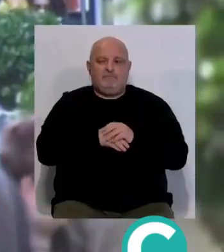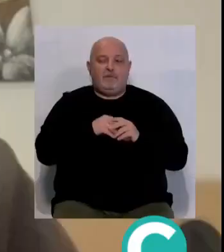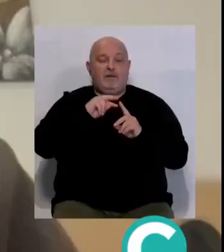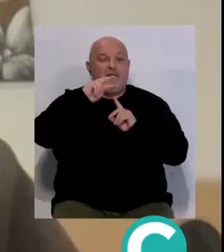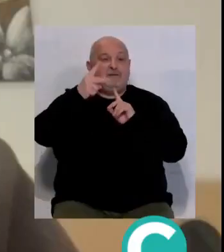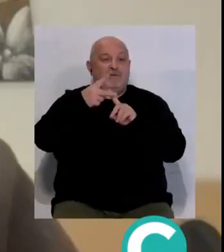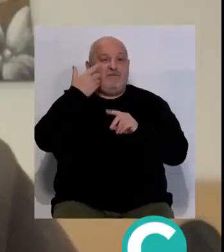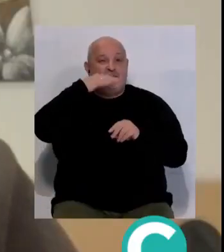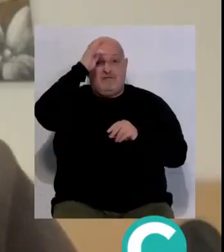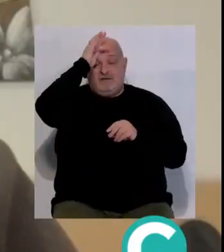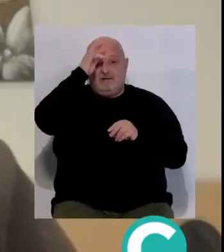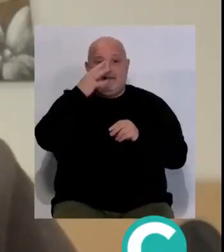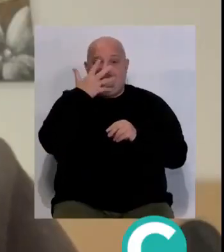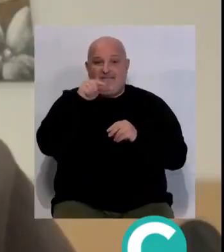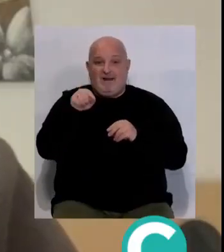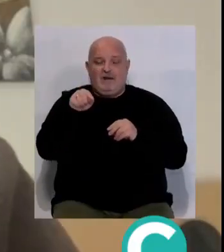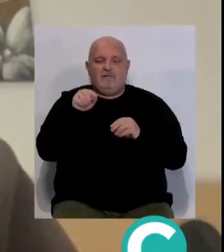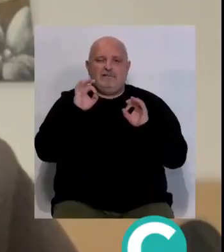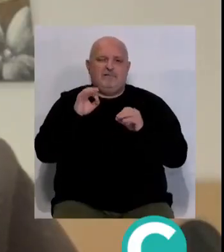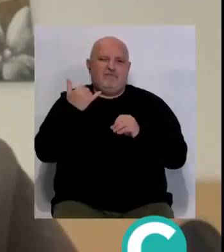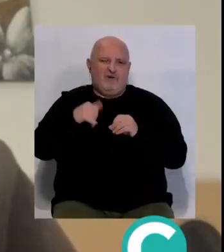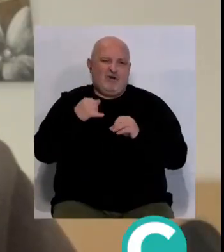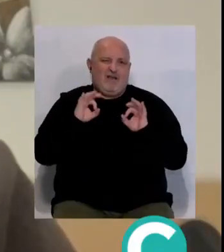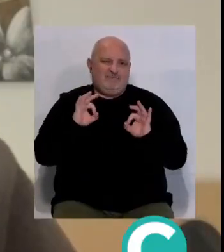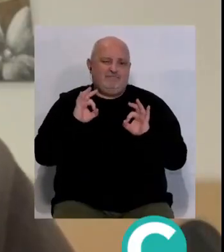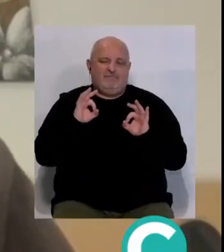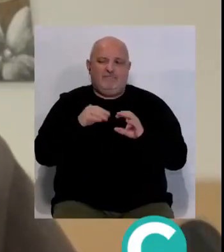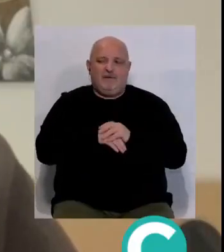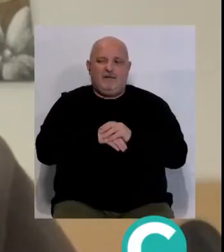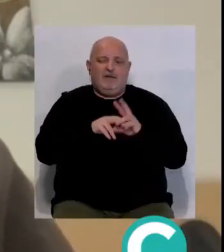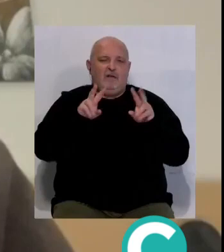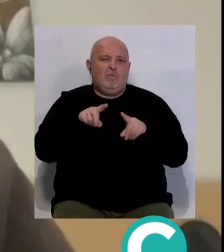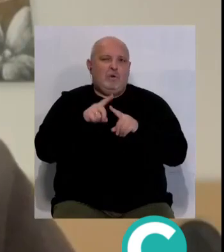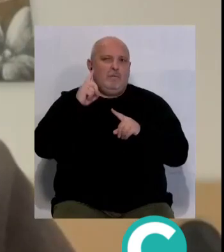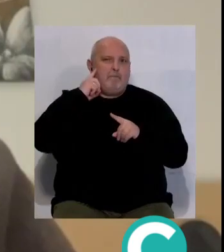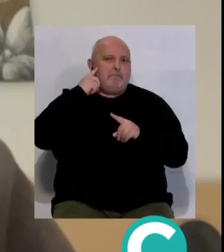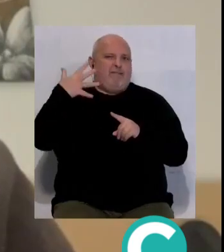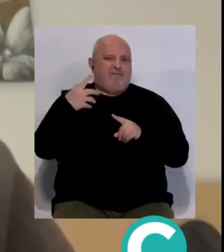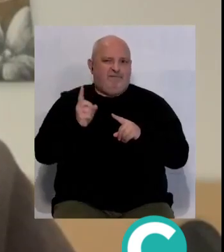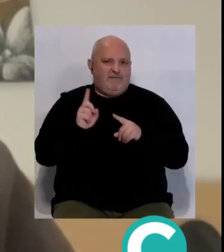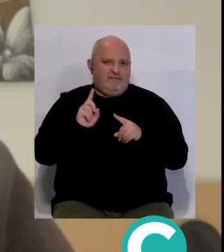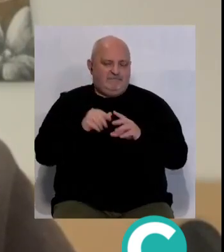fin de semana del carnaval suele ser más flojo porque no es tan multitudinario y Normalmente